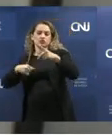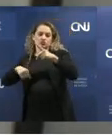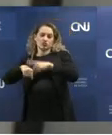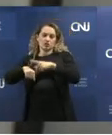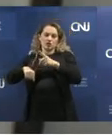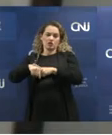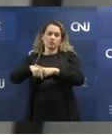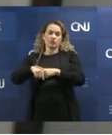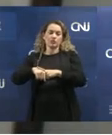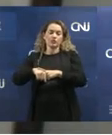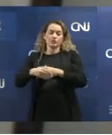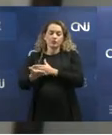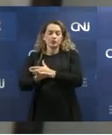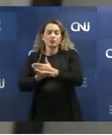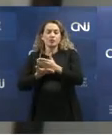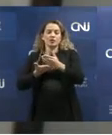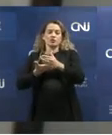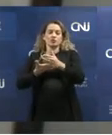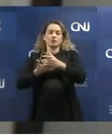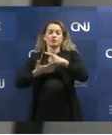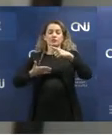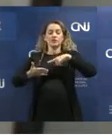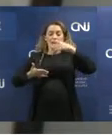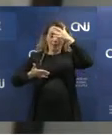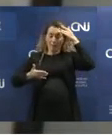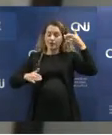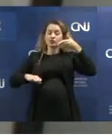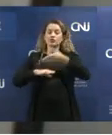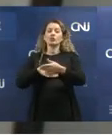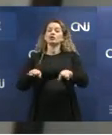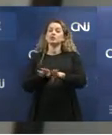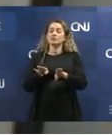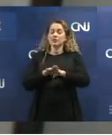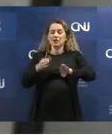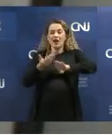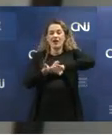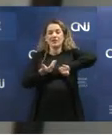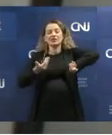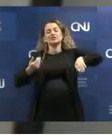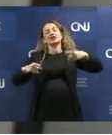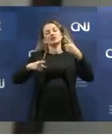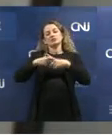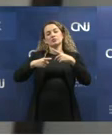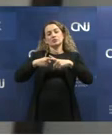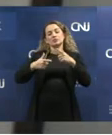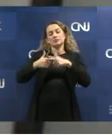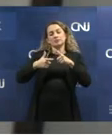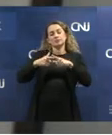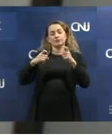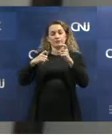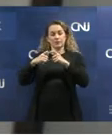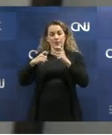Tempo Este período em que a magistrada também esteve afastada por razões médico, mas que poderia,